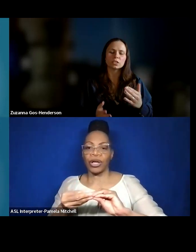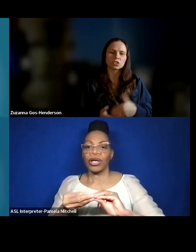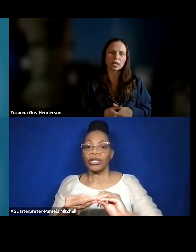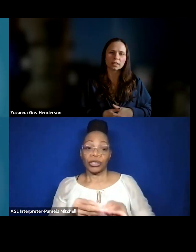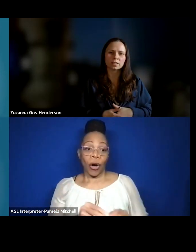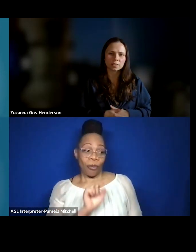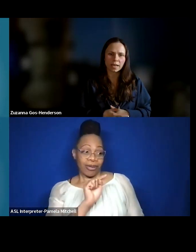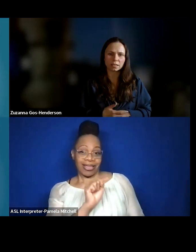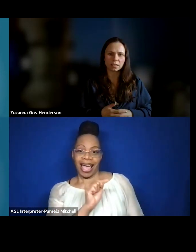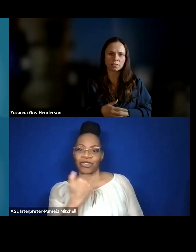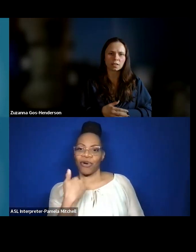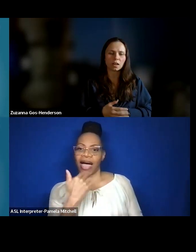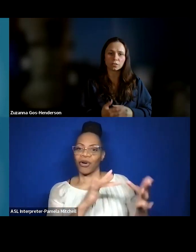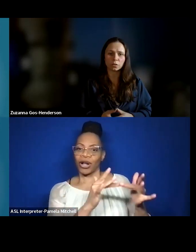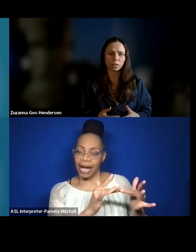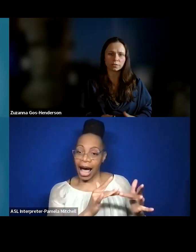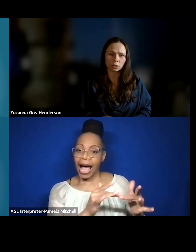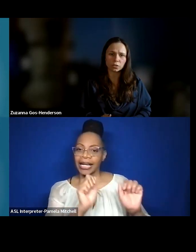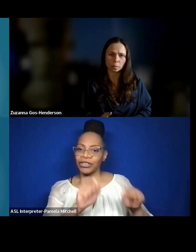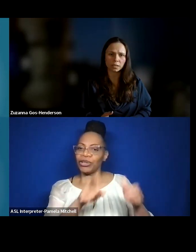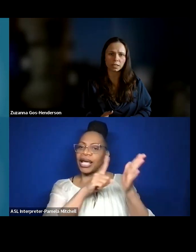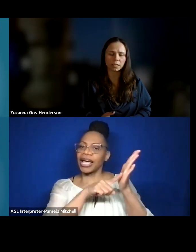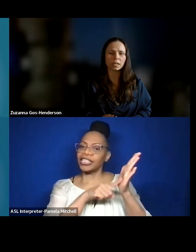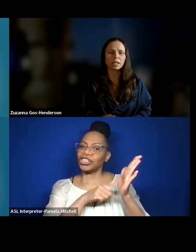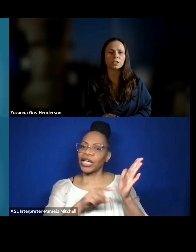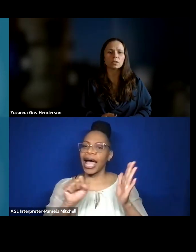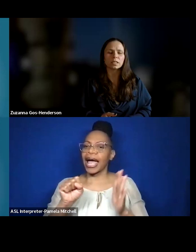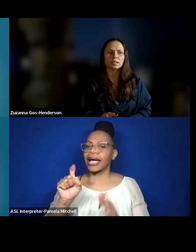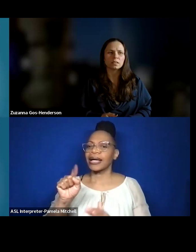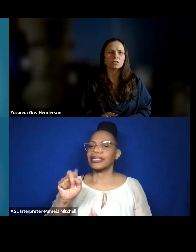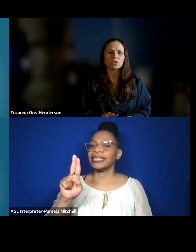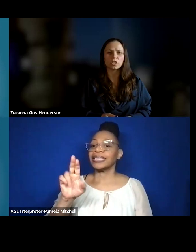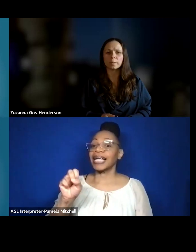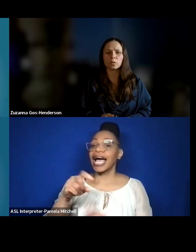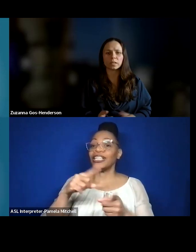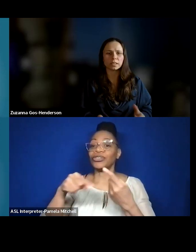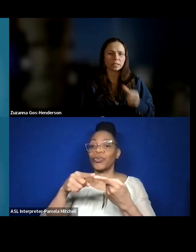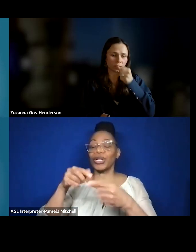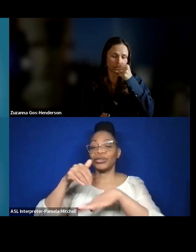puedes verificar el estado de lo que hayas enviado, puedes determinar qué es,